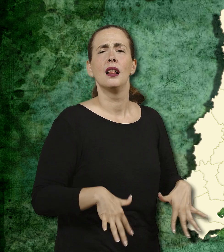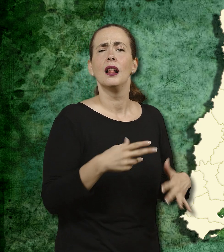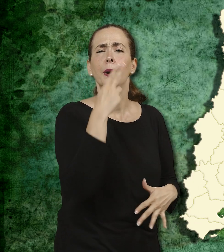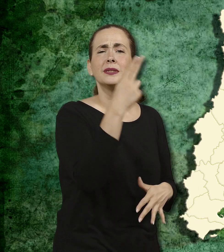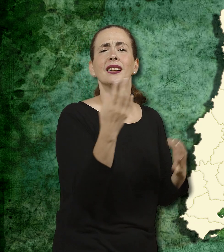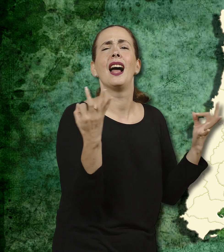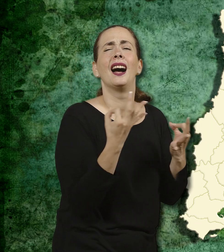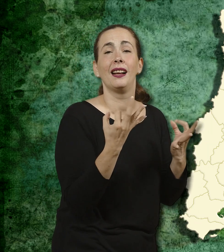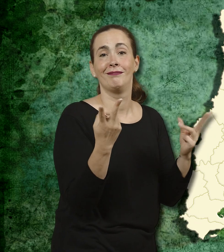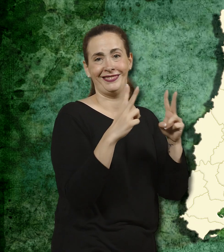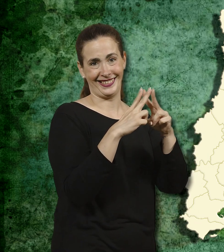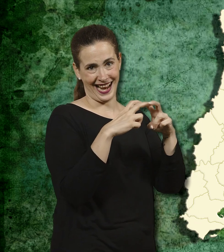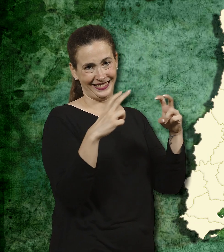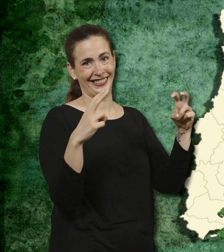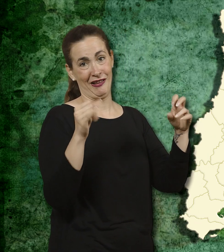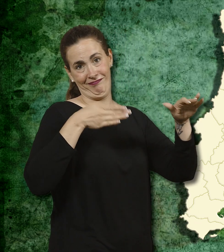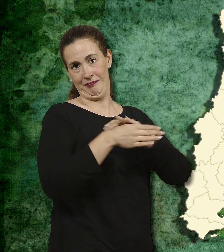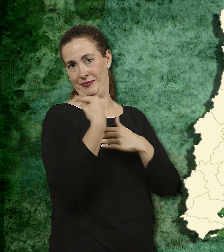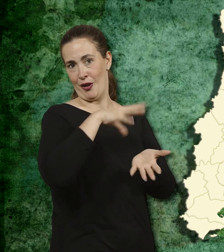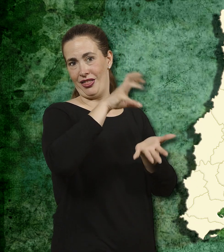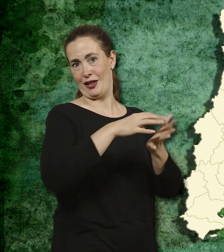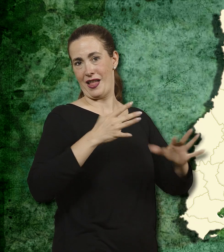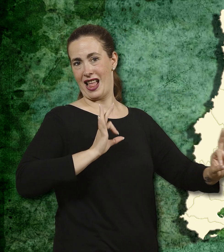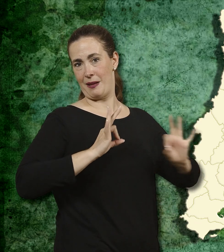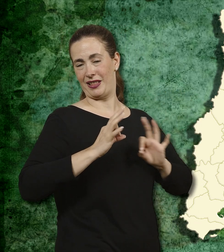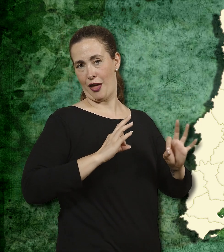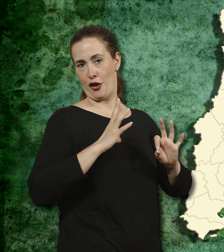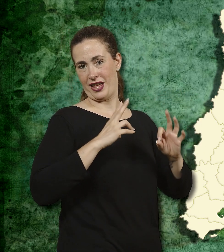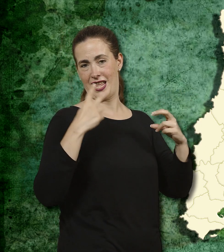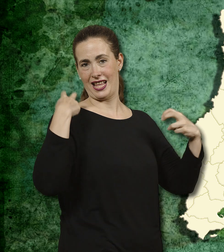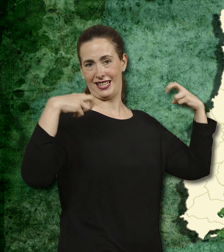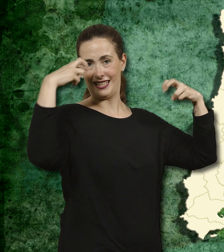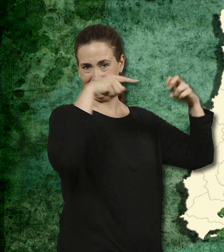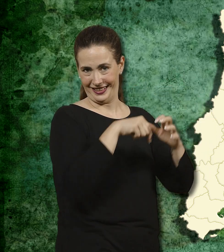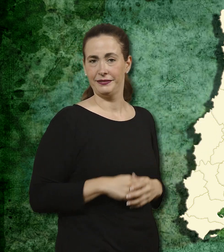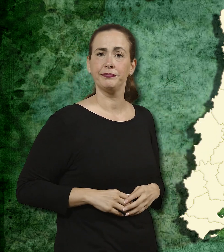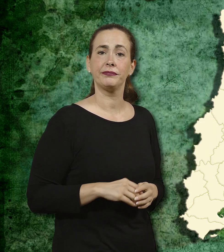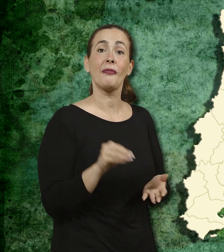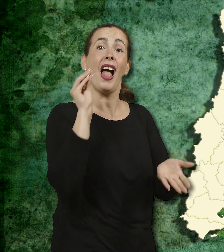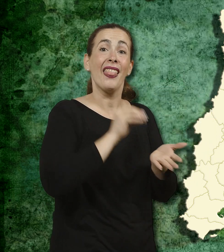Imprescindible: Visitar el castell i el Centre d'Interpretació dels Castells del Baix Gaià.